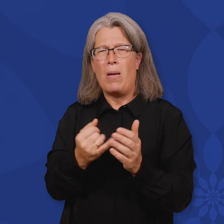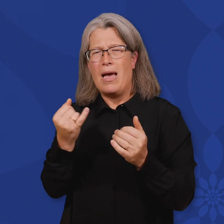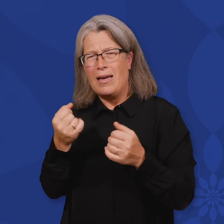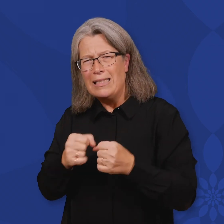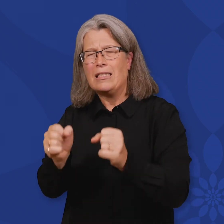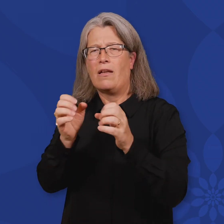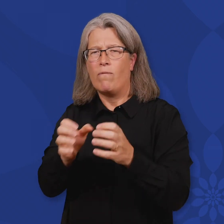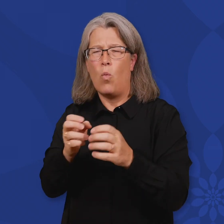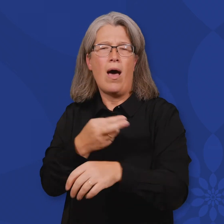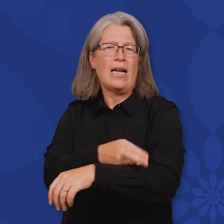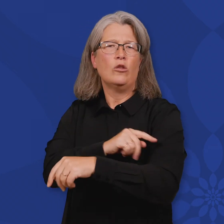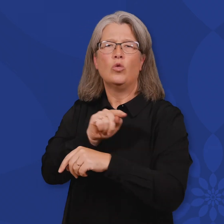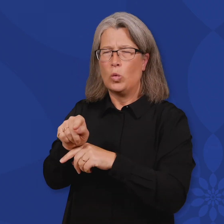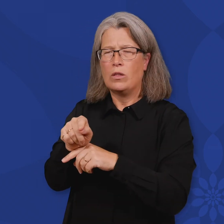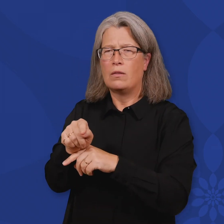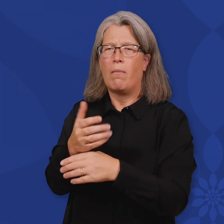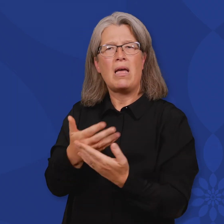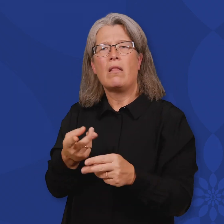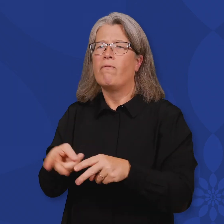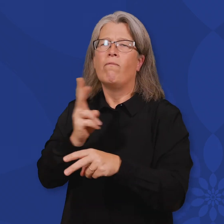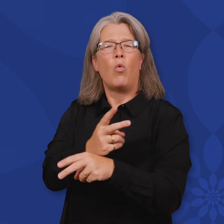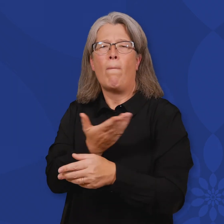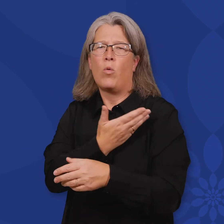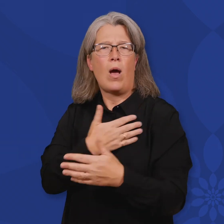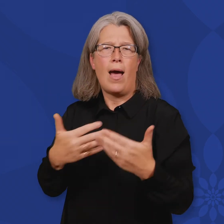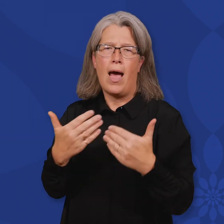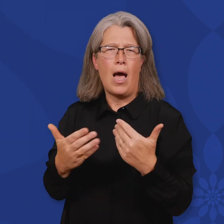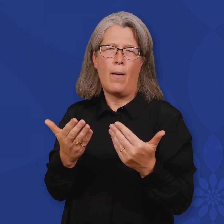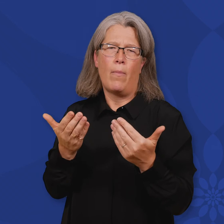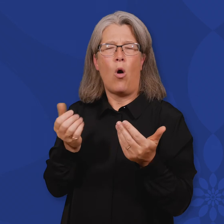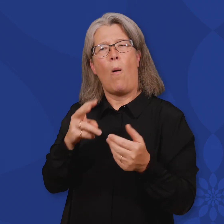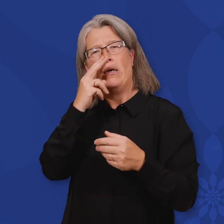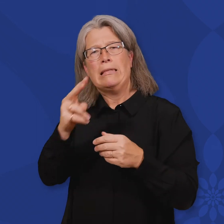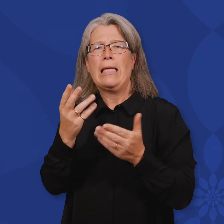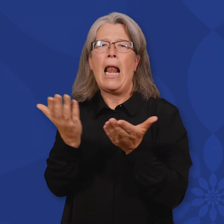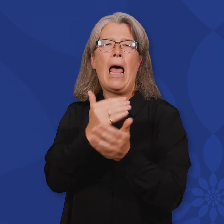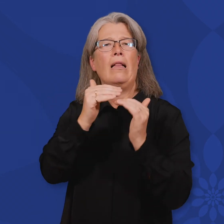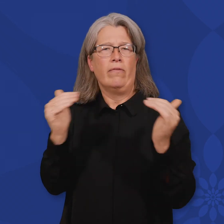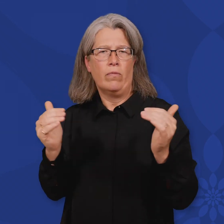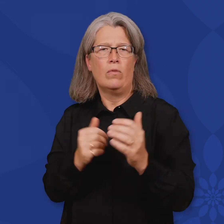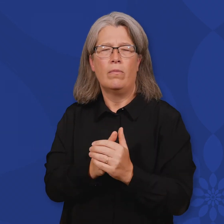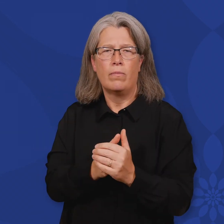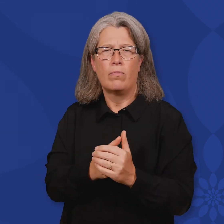men kapaciteten inom intensivvården har inte varit hotad på riksnivå.